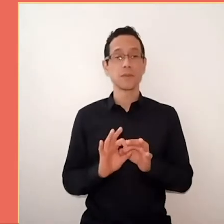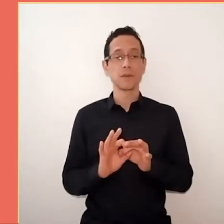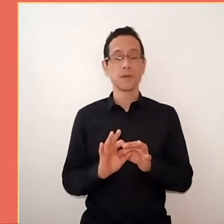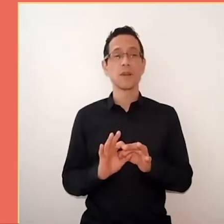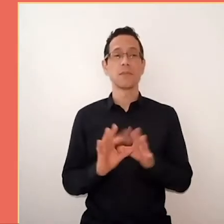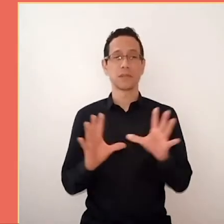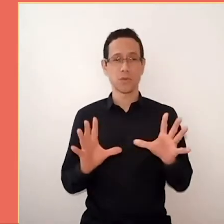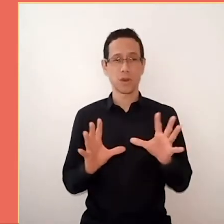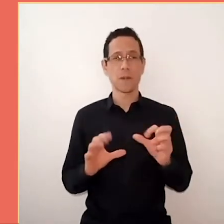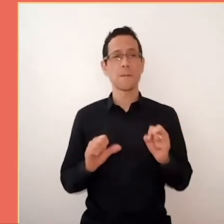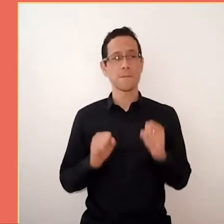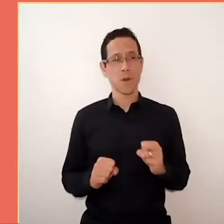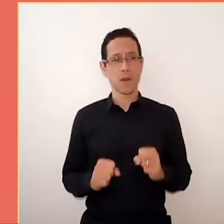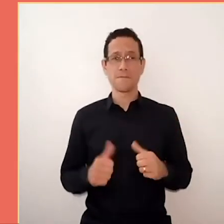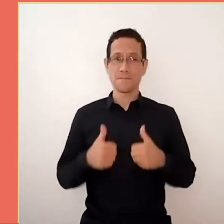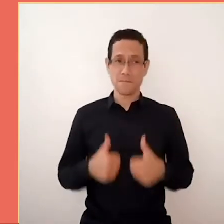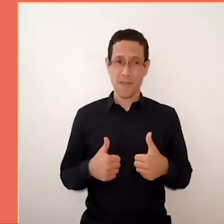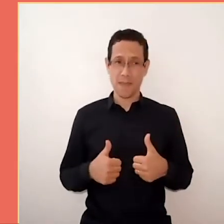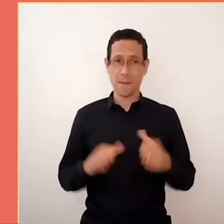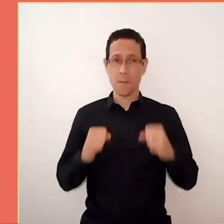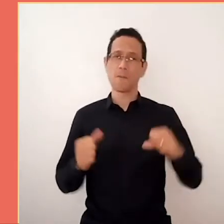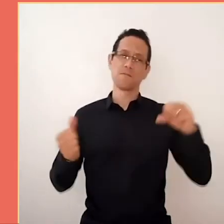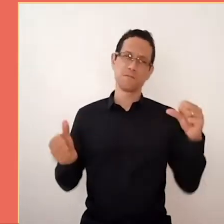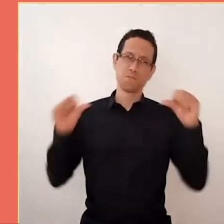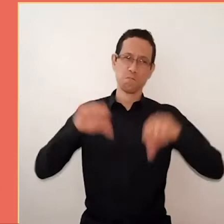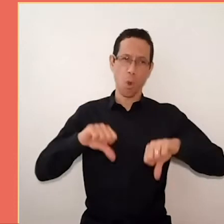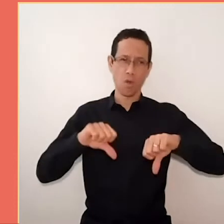para o bem ou para o mal, às vezes a gente tem que tomar cuidado